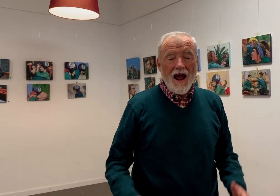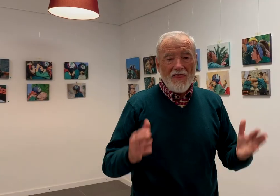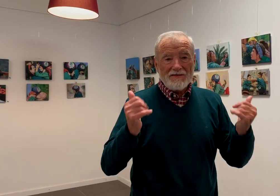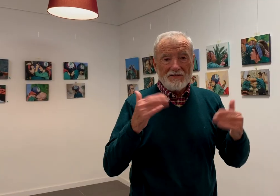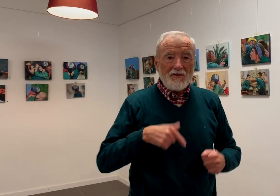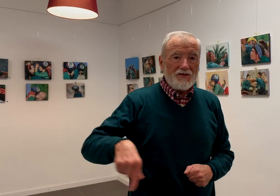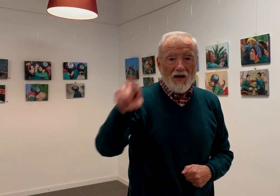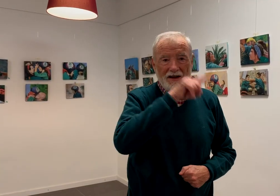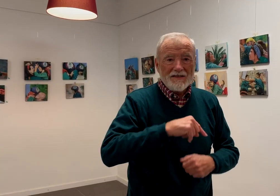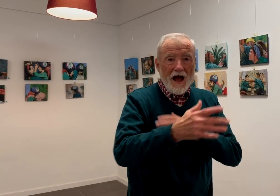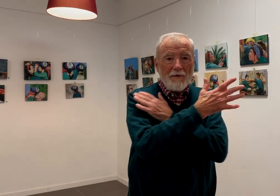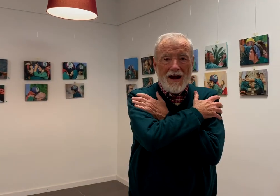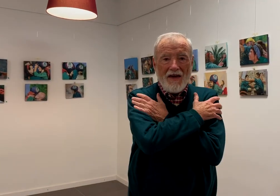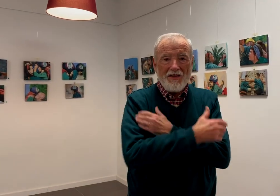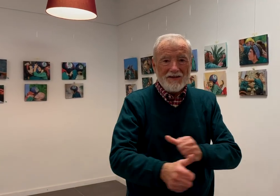¡Adiós a todos! ¡Abrazos!